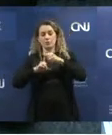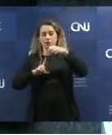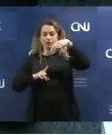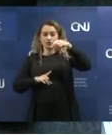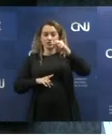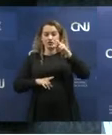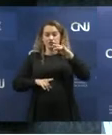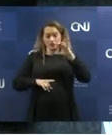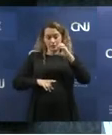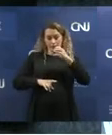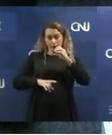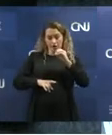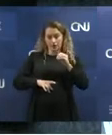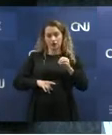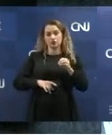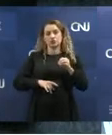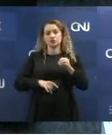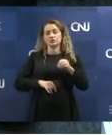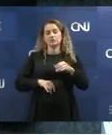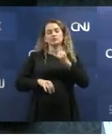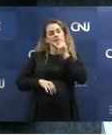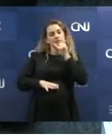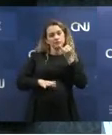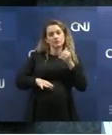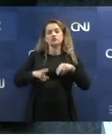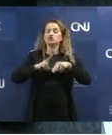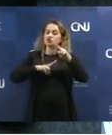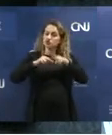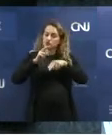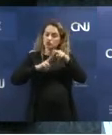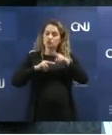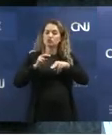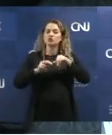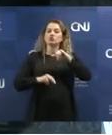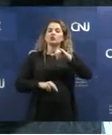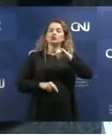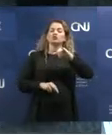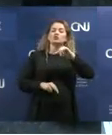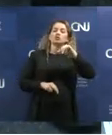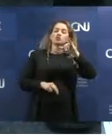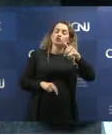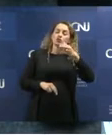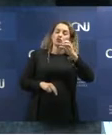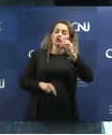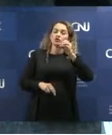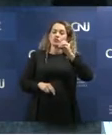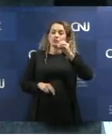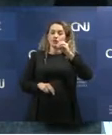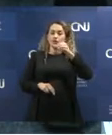De junho de 2019 é que faço a retificação. Também deve ser considerado que, durante sua ausência,